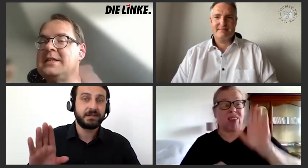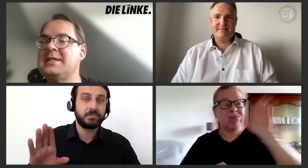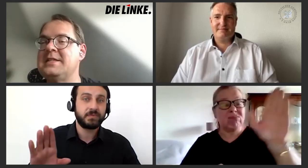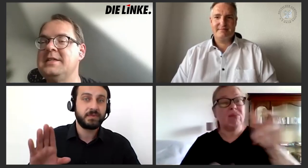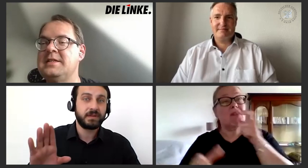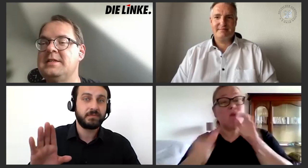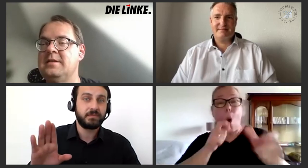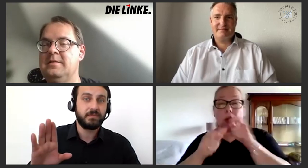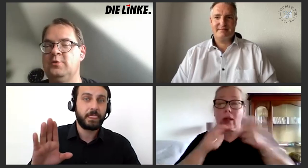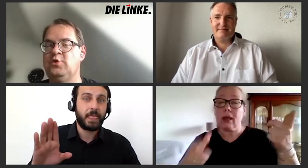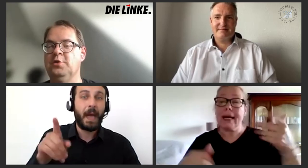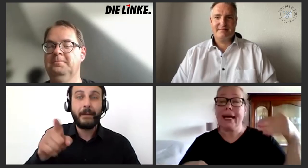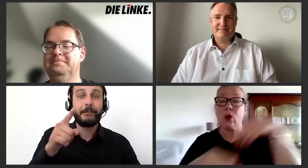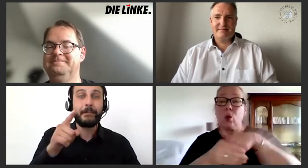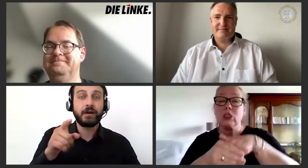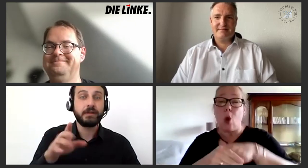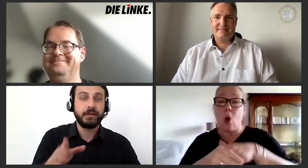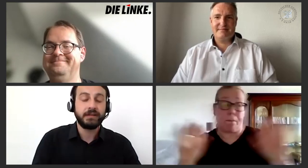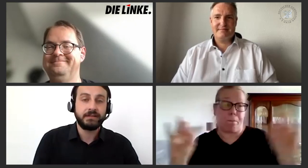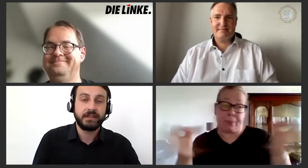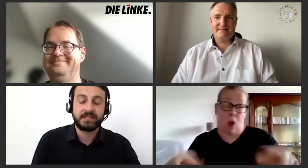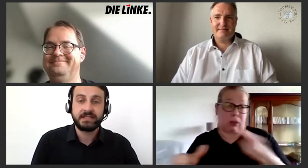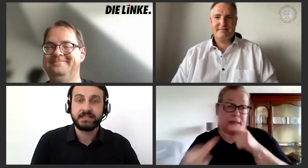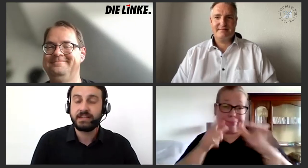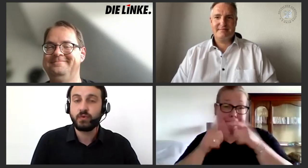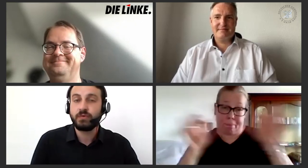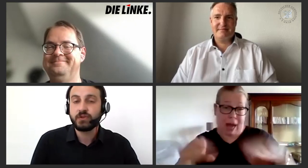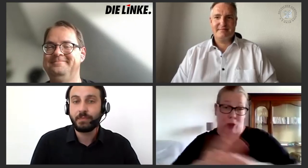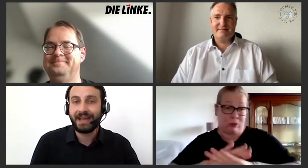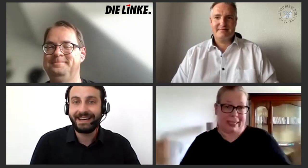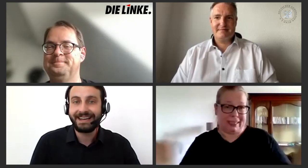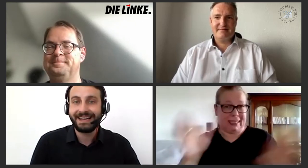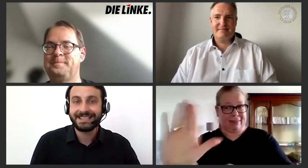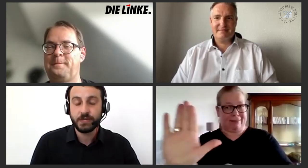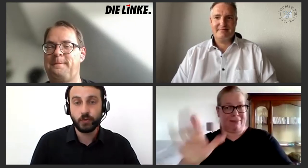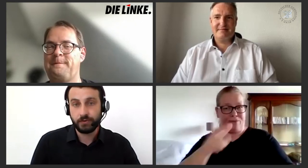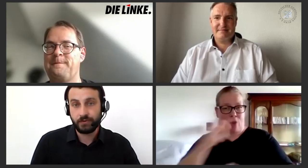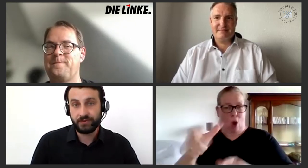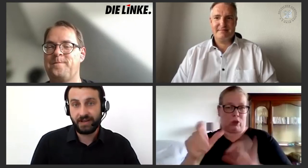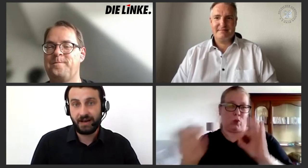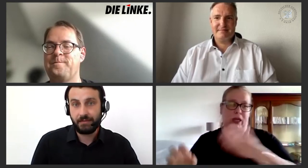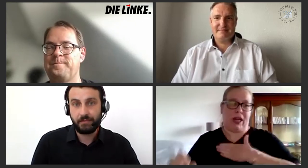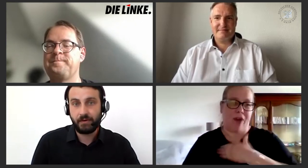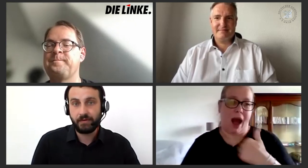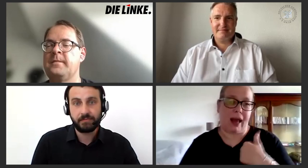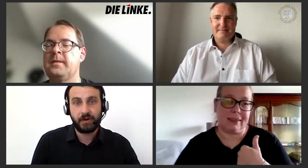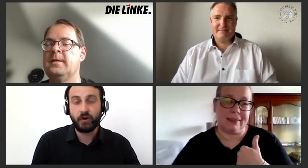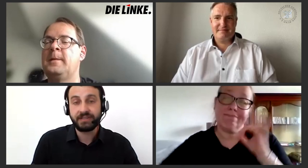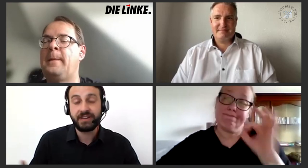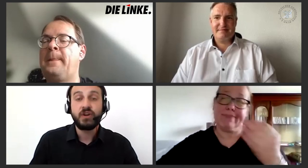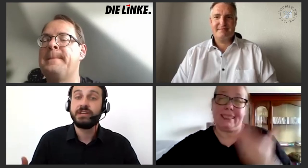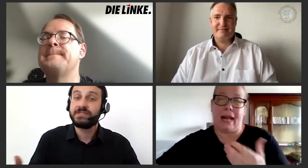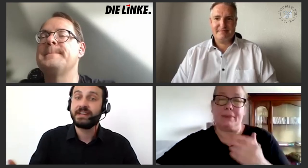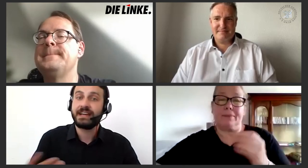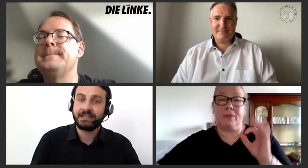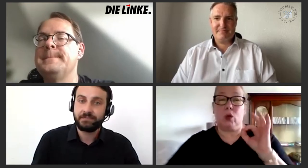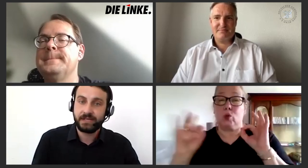Das Bundesteilhabegesetz...entschuldigung... - Und es kommt keine Reaktion. Da brauche